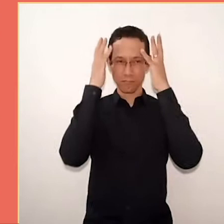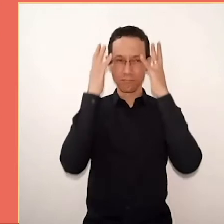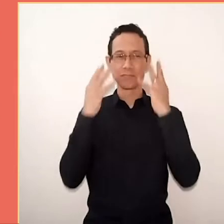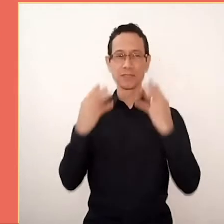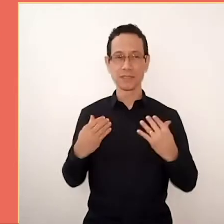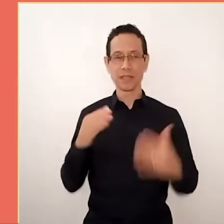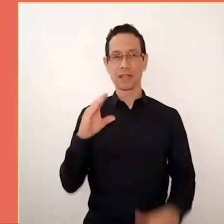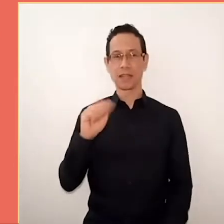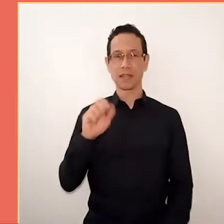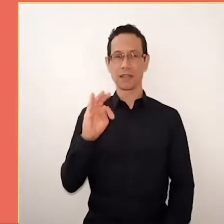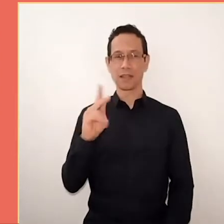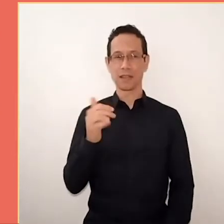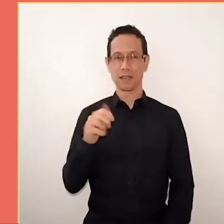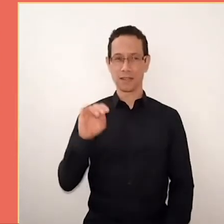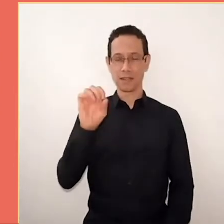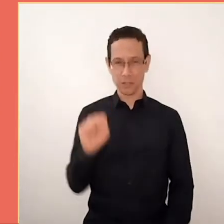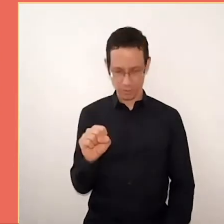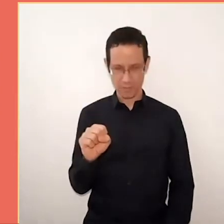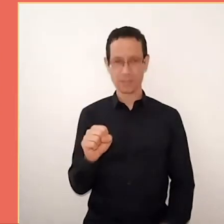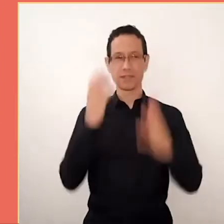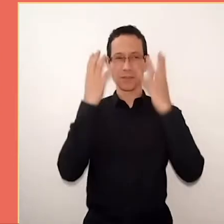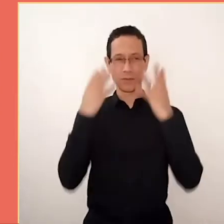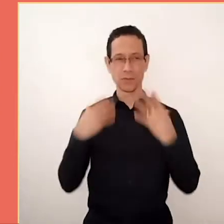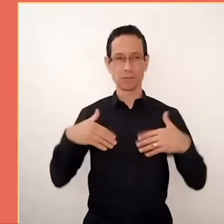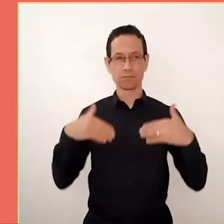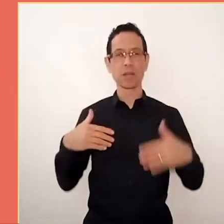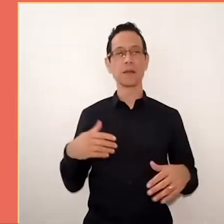meus cabelos são lisos e estão soltos, mais ou menos na altura do ombro,